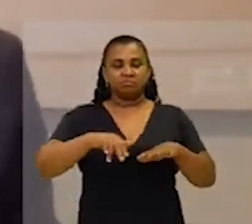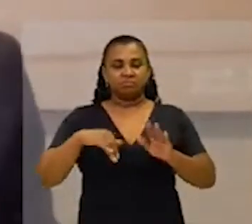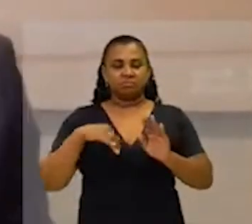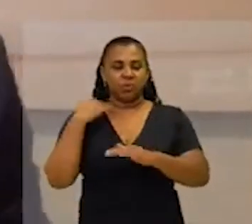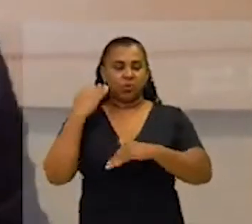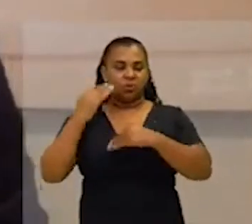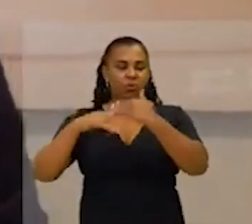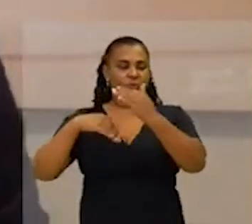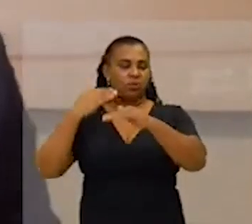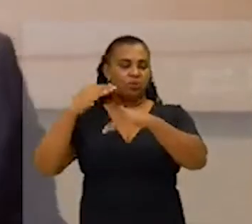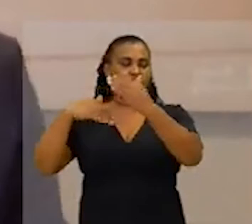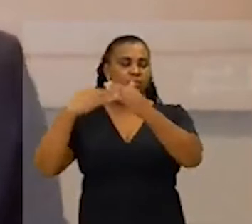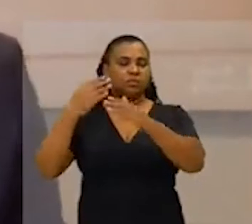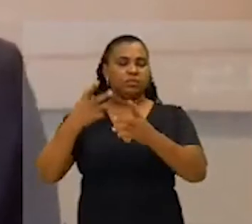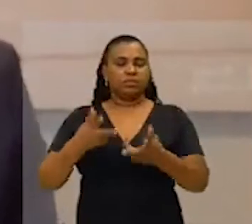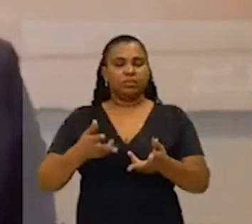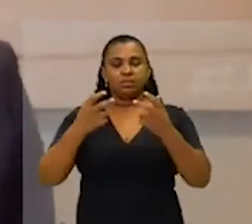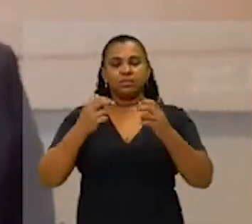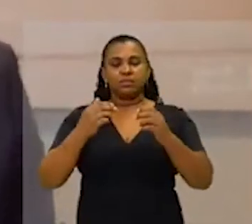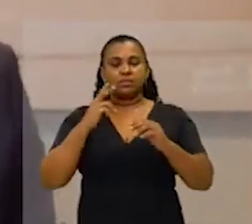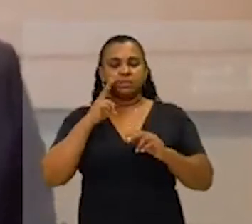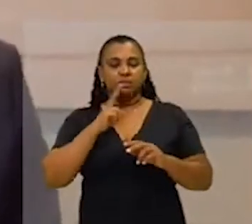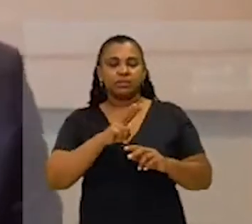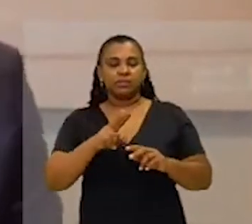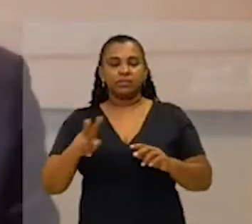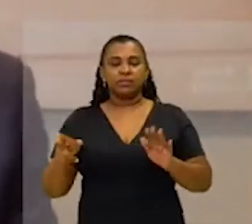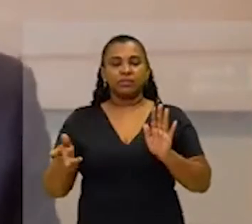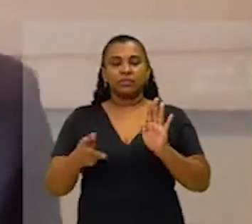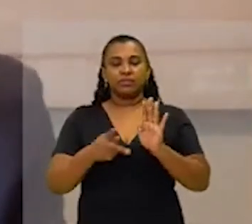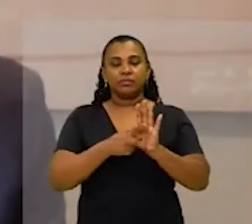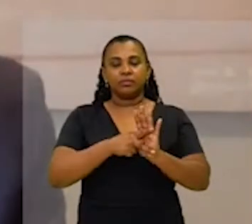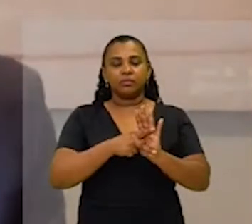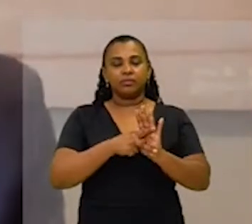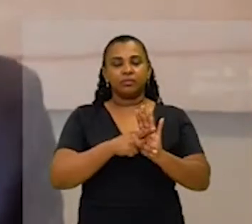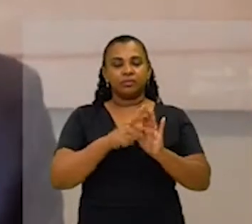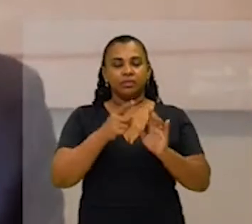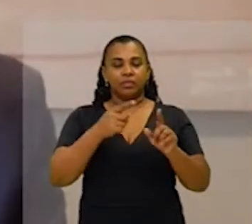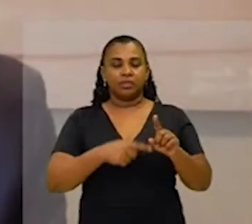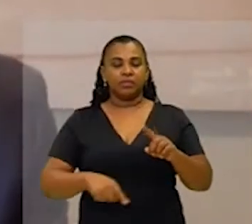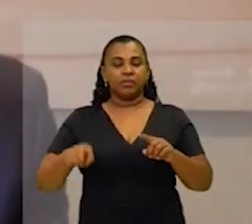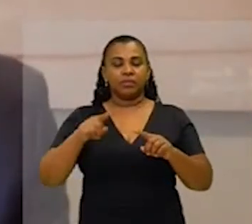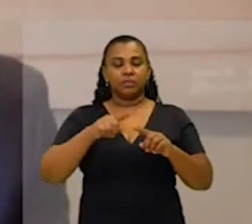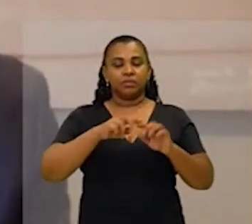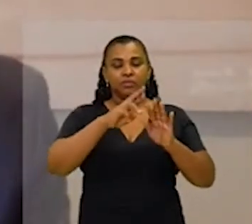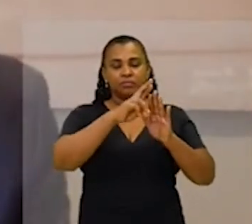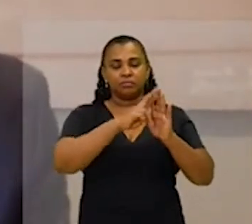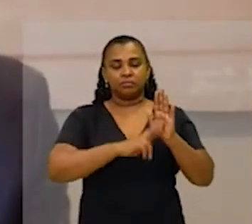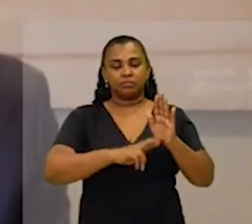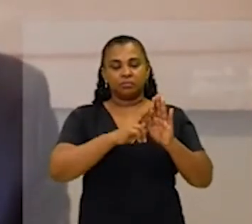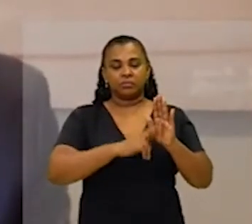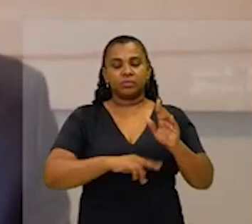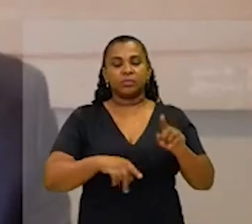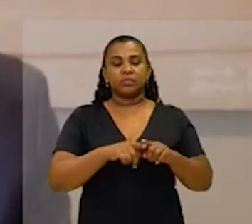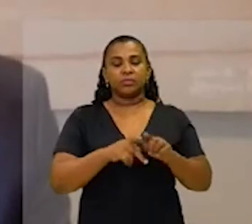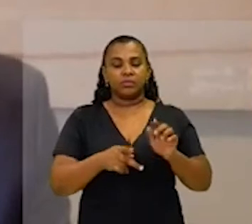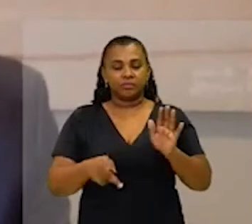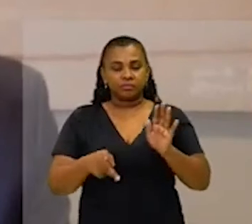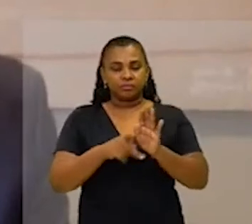começa a ver isso também na própria atualização da os sonhos e também do próprio olhar mais cuidadoso